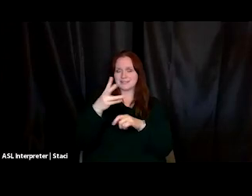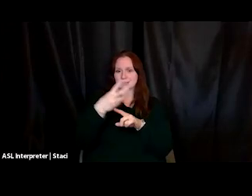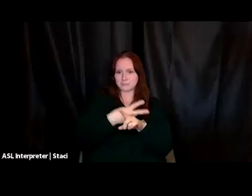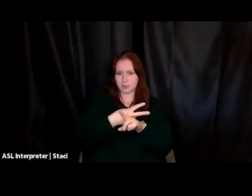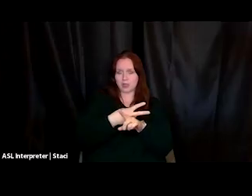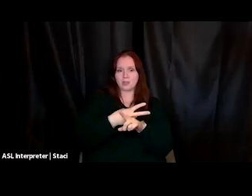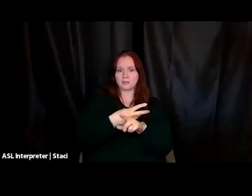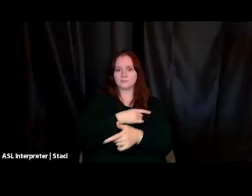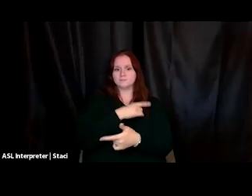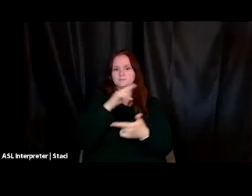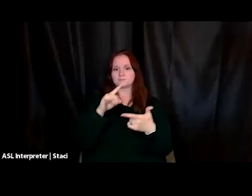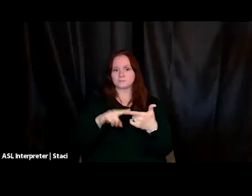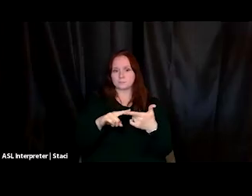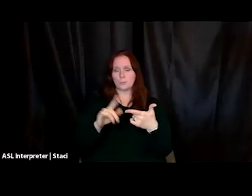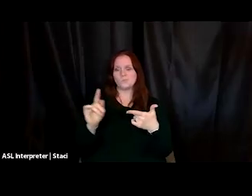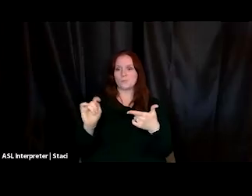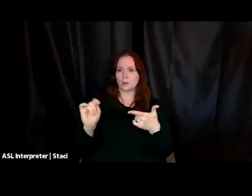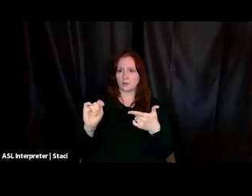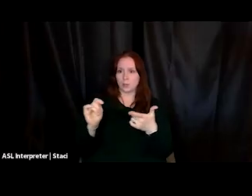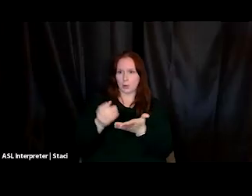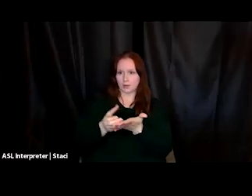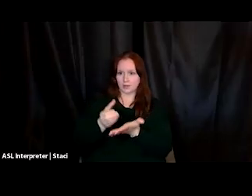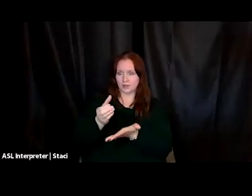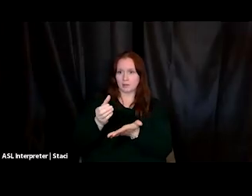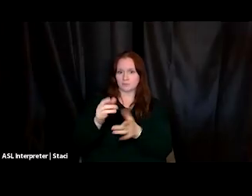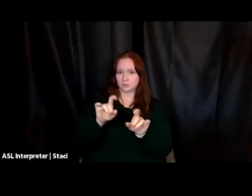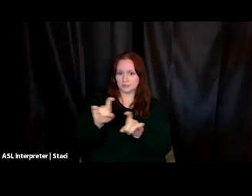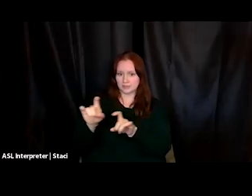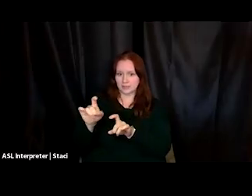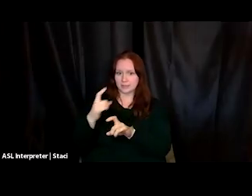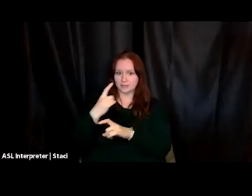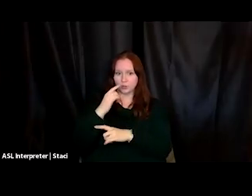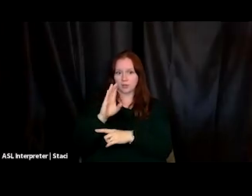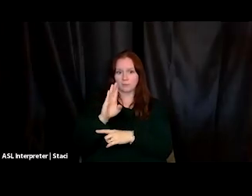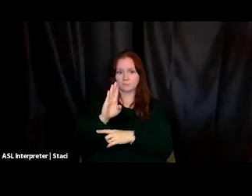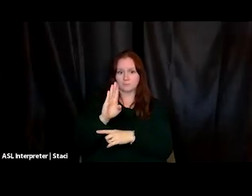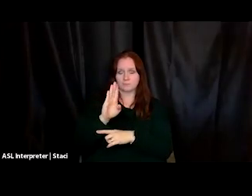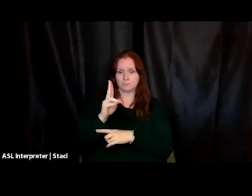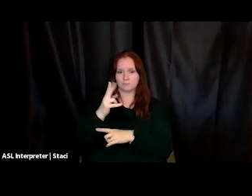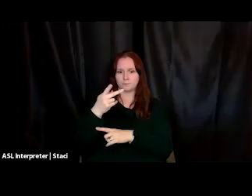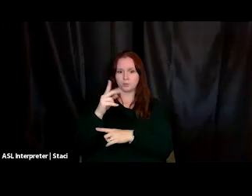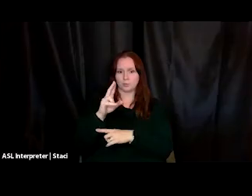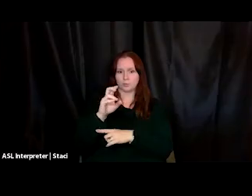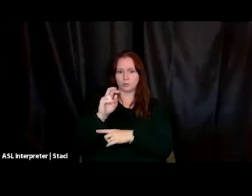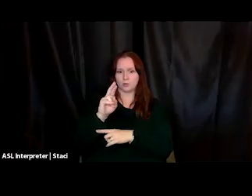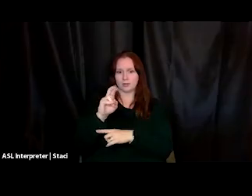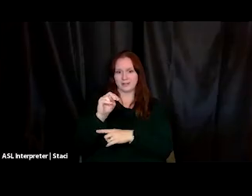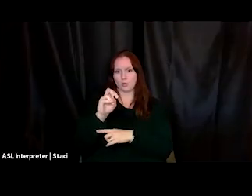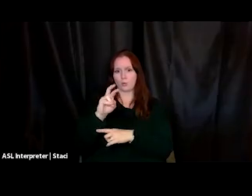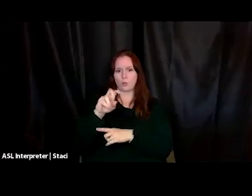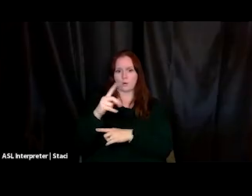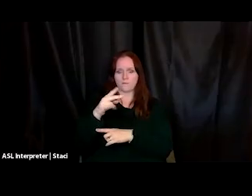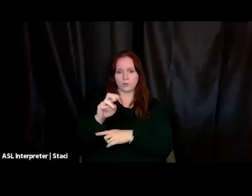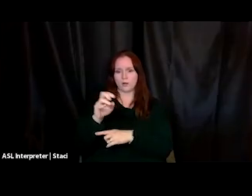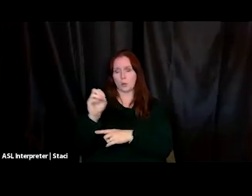Gracias nuevamente, Jarita. Y volveremos a ti un poco más tarde para algunas preguntas y respuestas también.